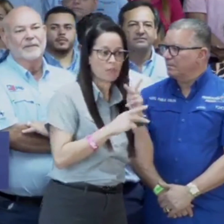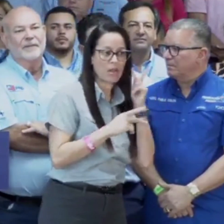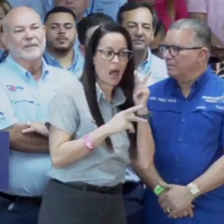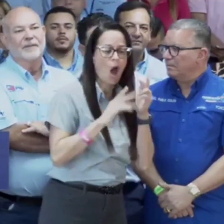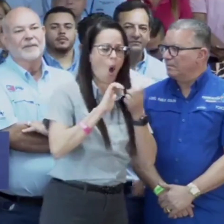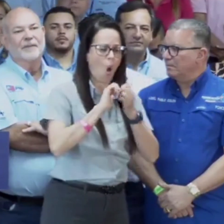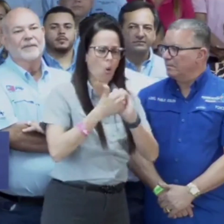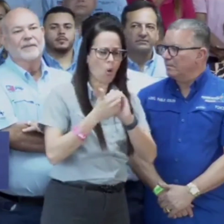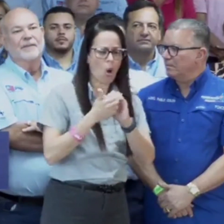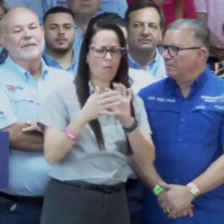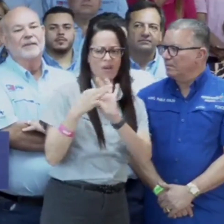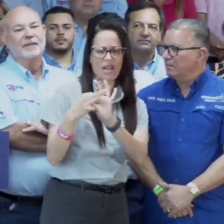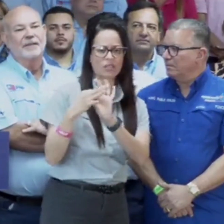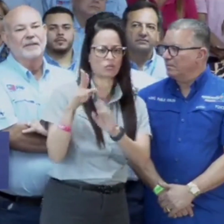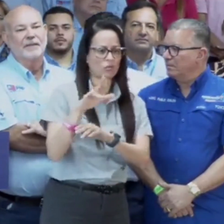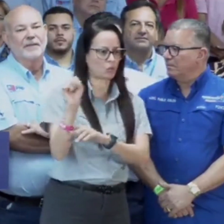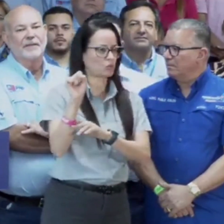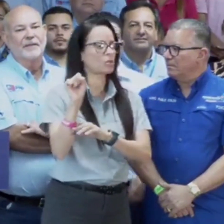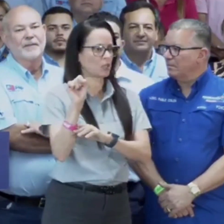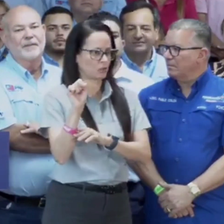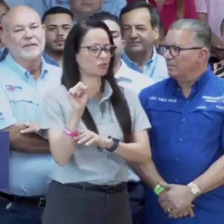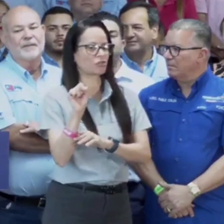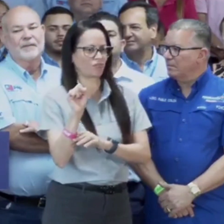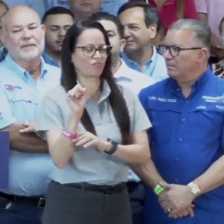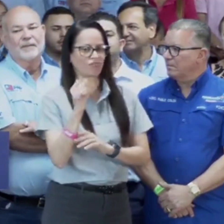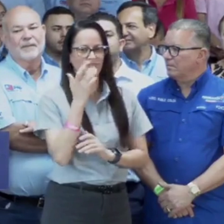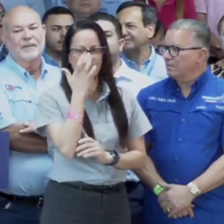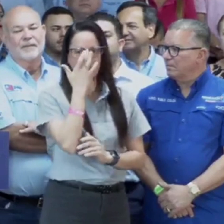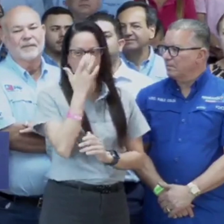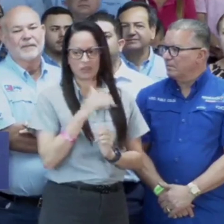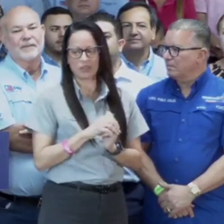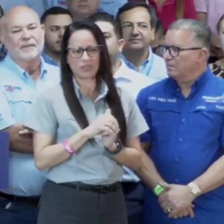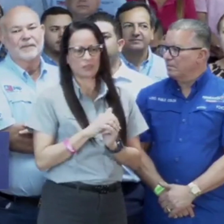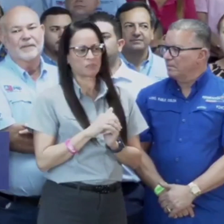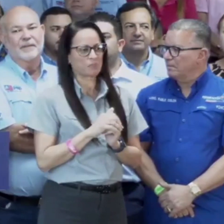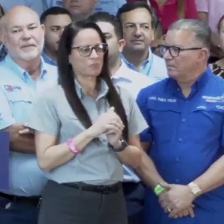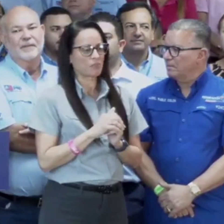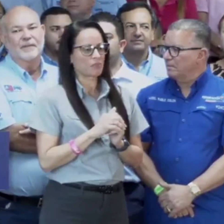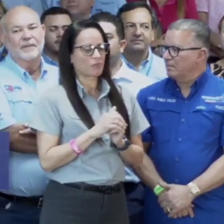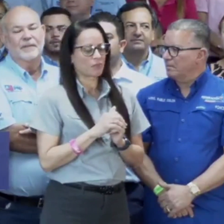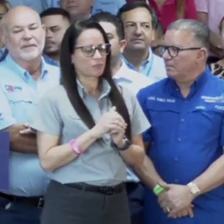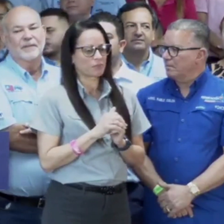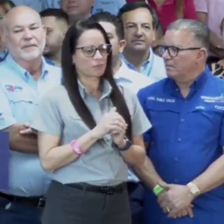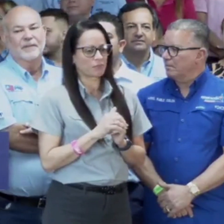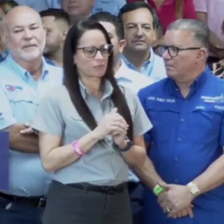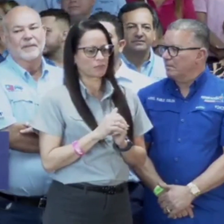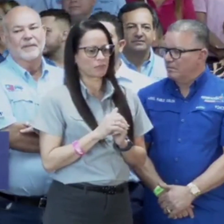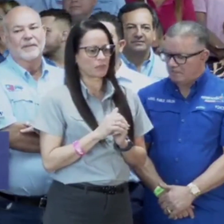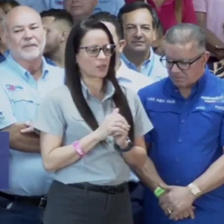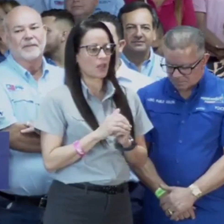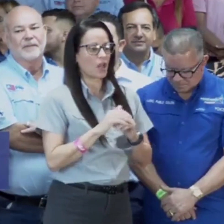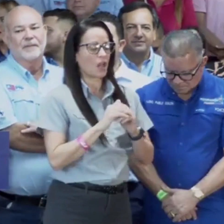decir por qué cada vez que uno ve la verdad las fotos eh Y los discursos del pasado de